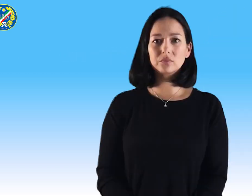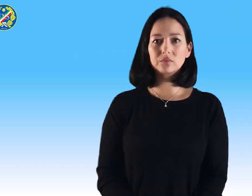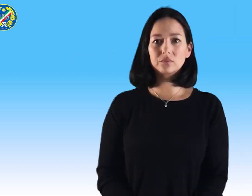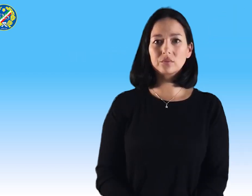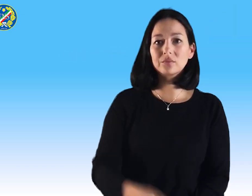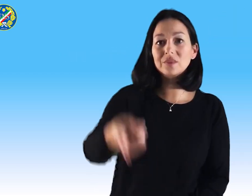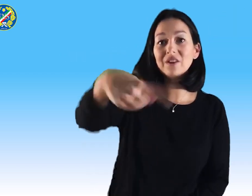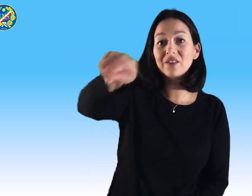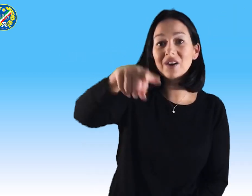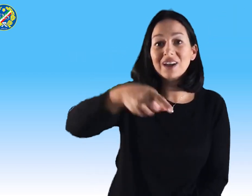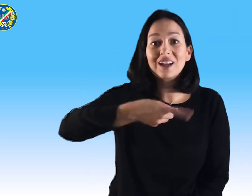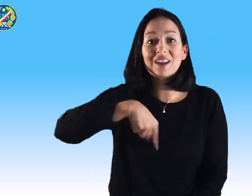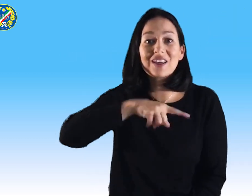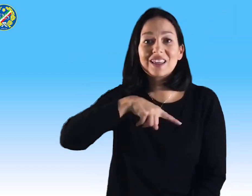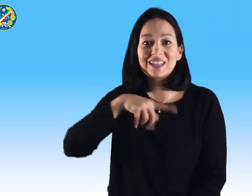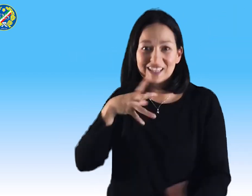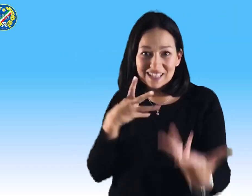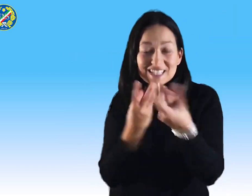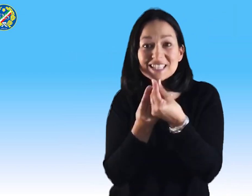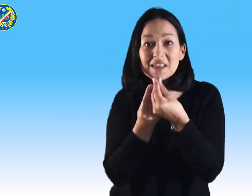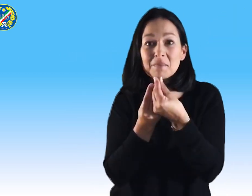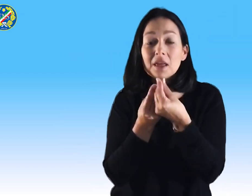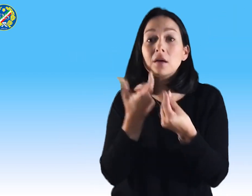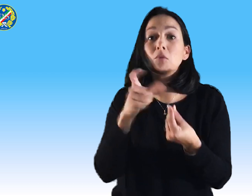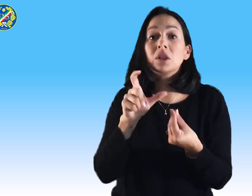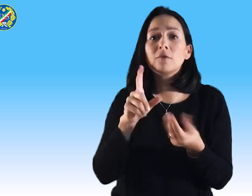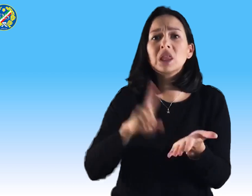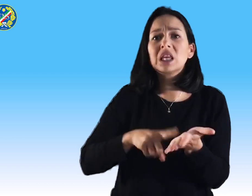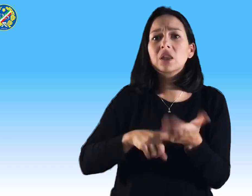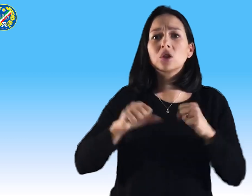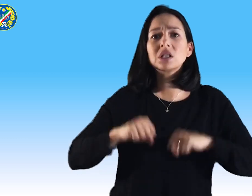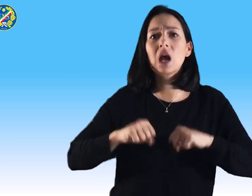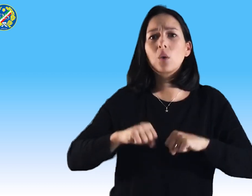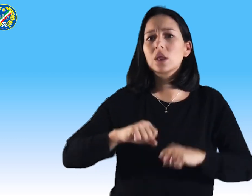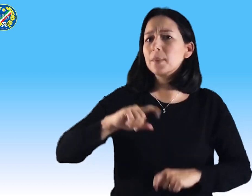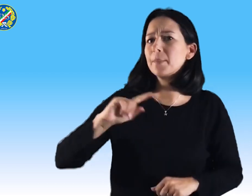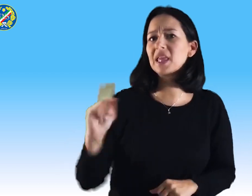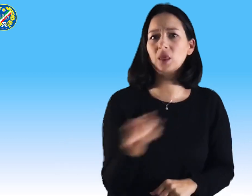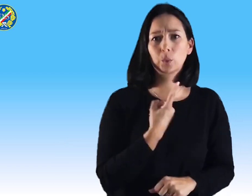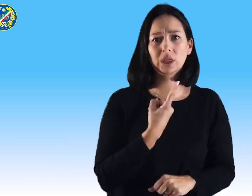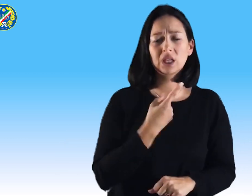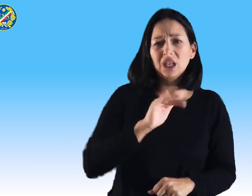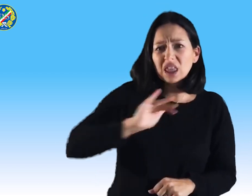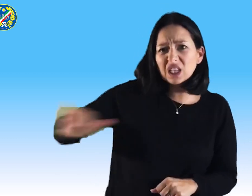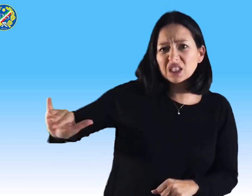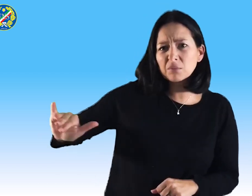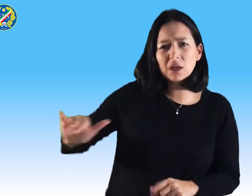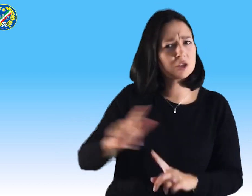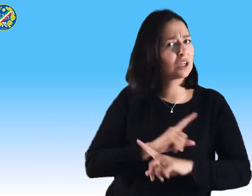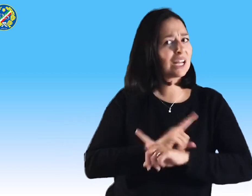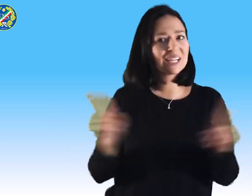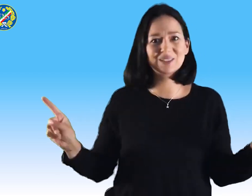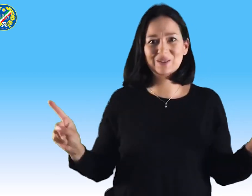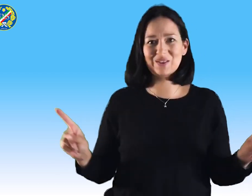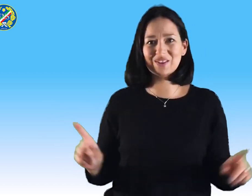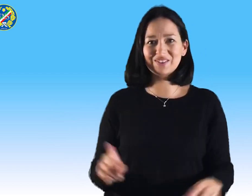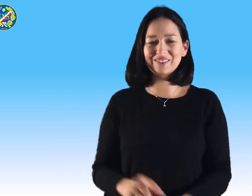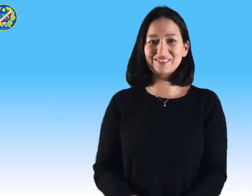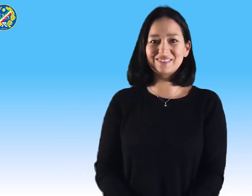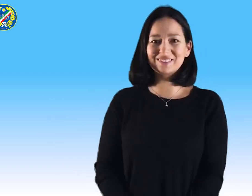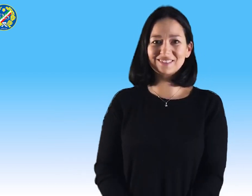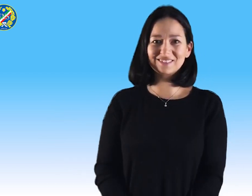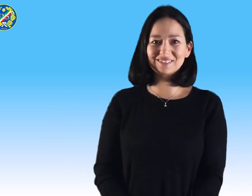Unisciti a noi, perchè il diritto alla salute deve essere garantito a tutti senza discriminazioni!